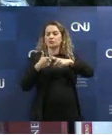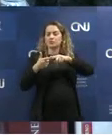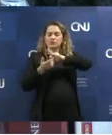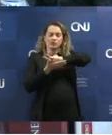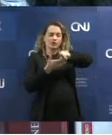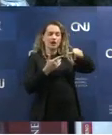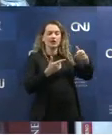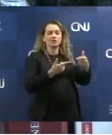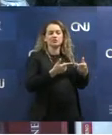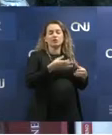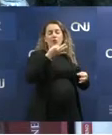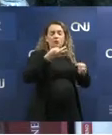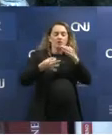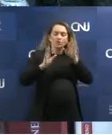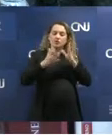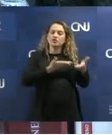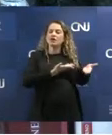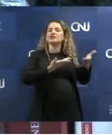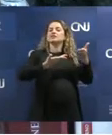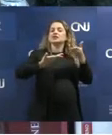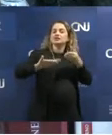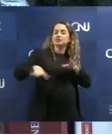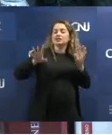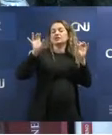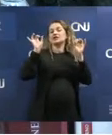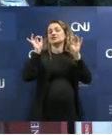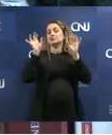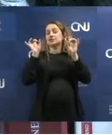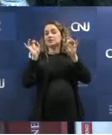seja pela elevada especialidade da atividade naquela unidade,